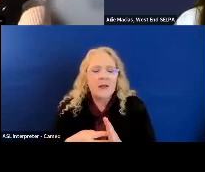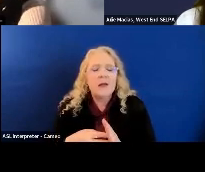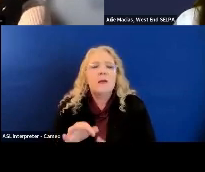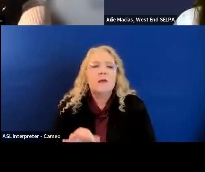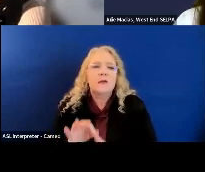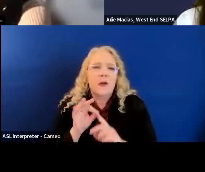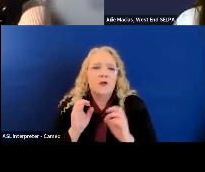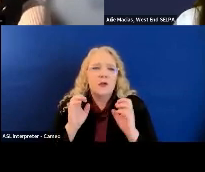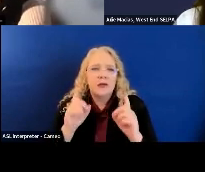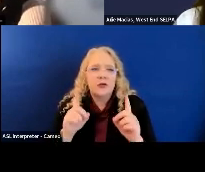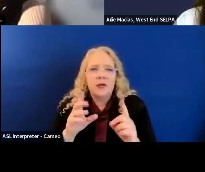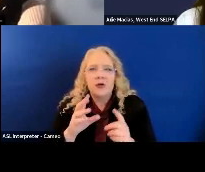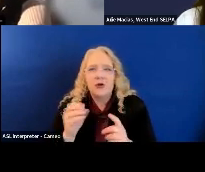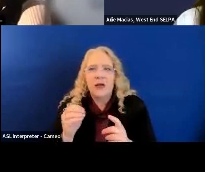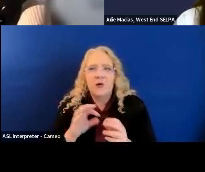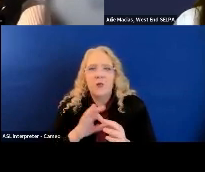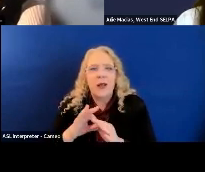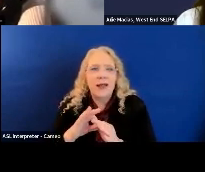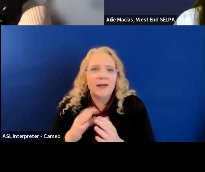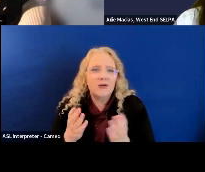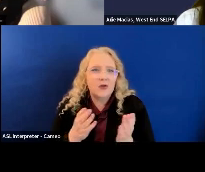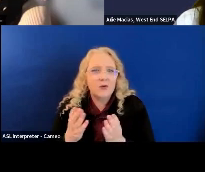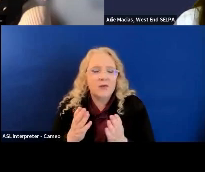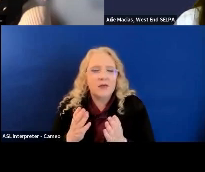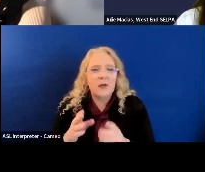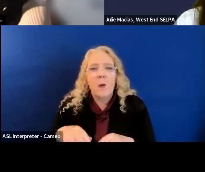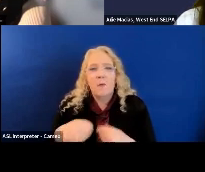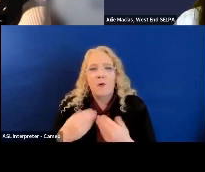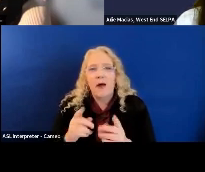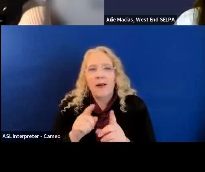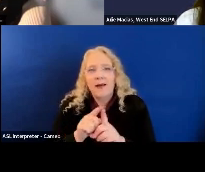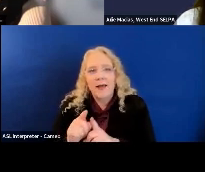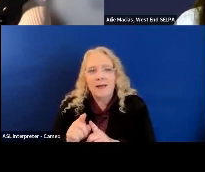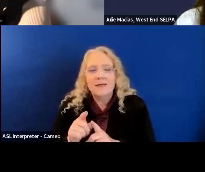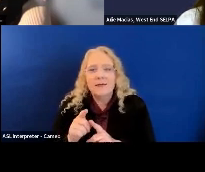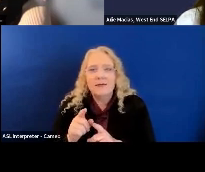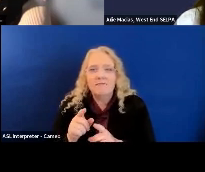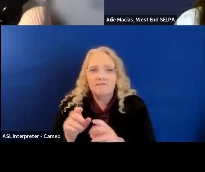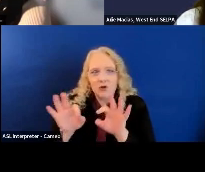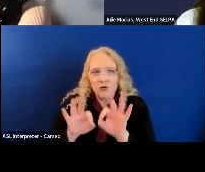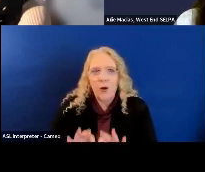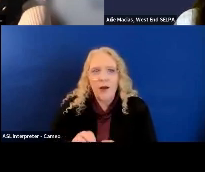y los servicios relacionados deben brindarse como se describe en el IEP o el